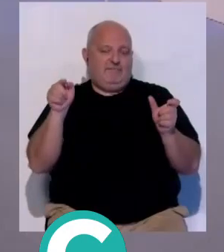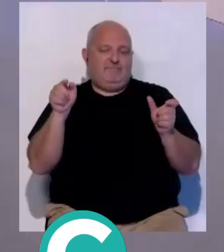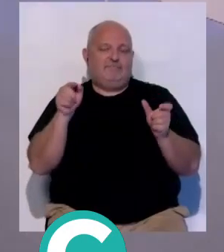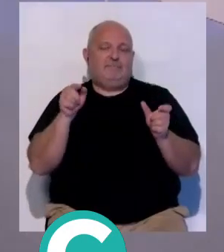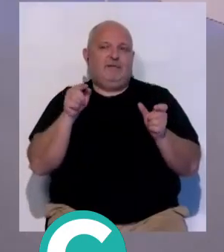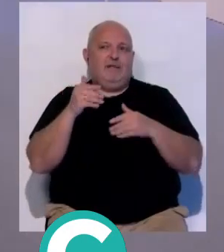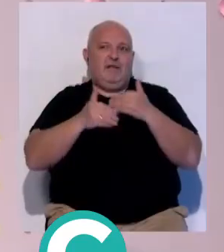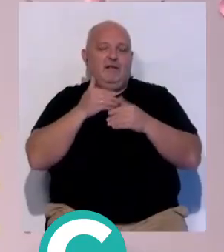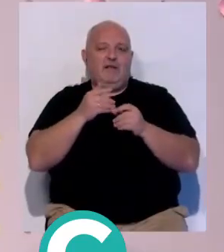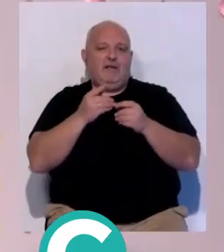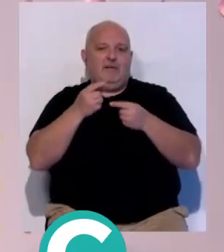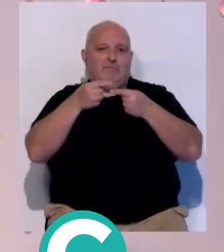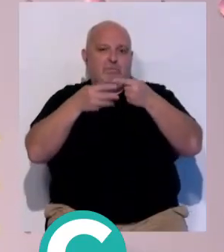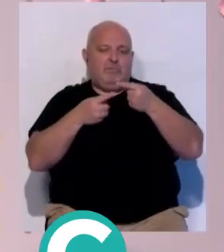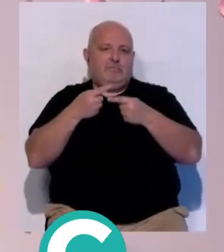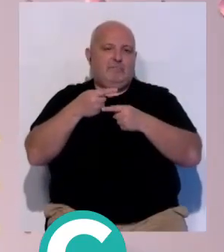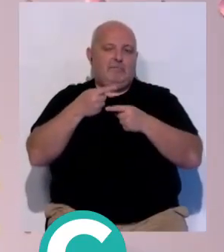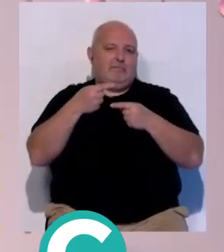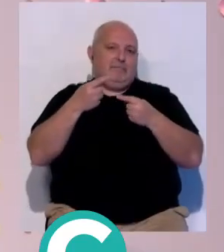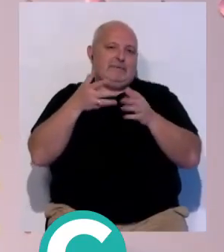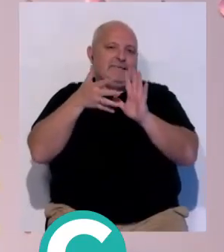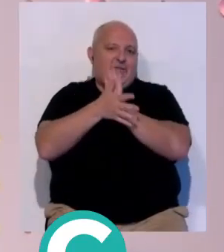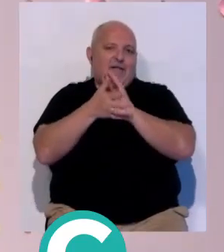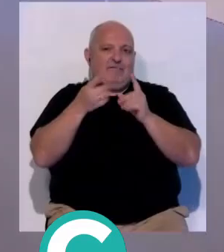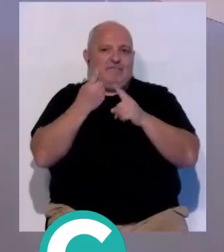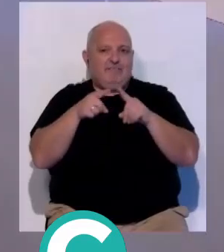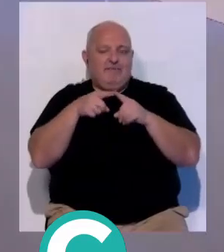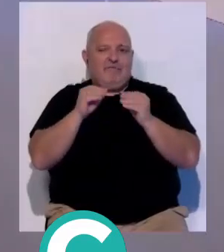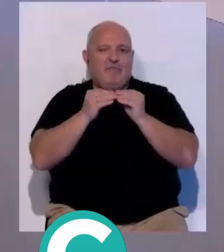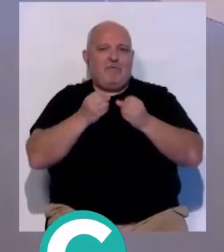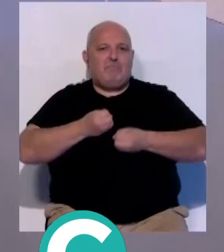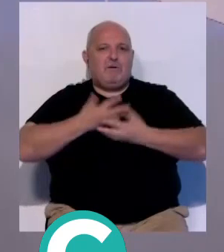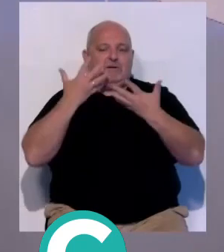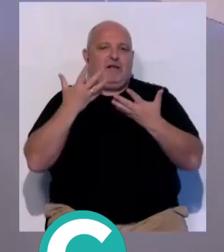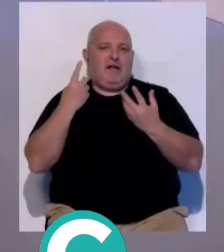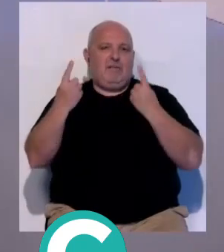los anglicismo No aparte de los anglicismos están después la forma de hablar de de uno u otro país